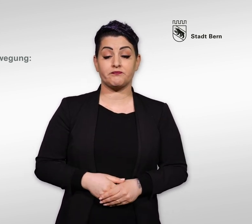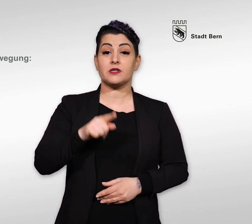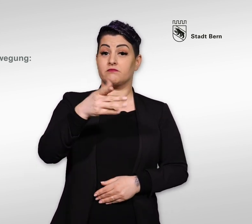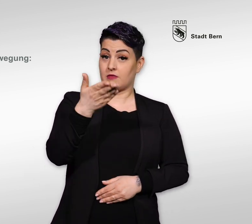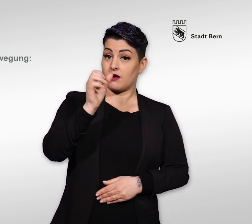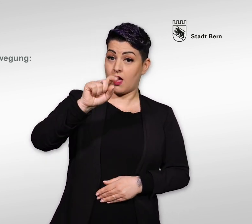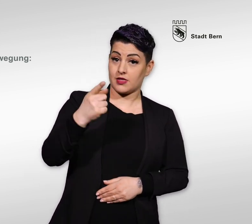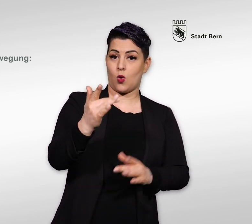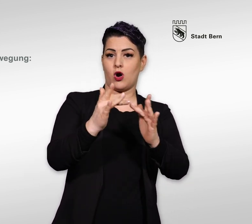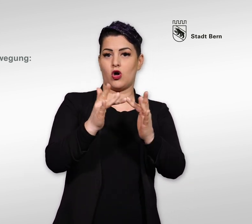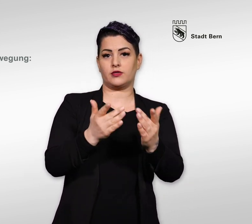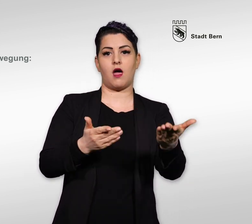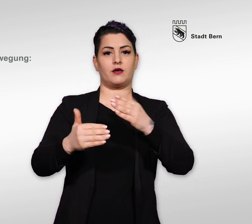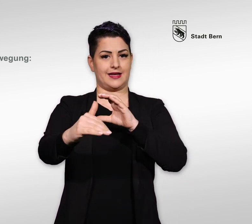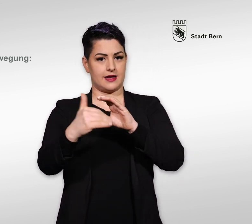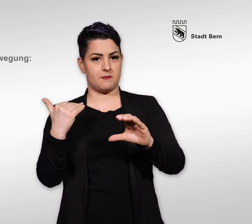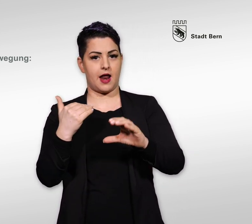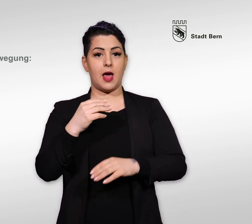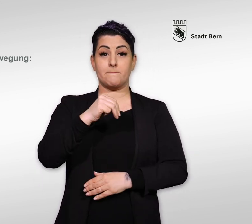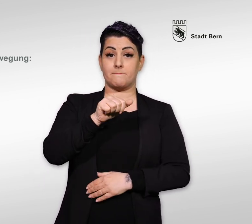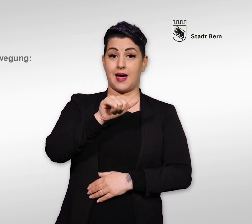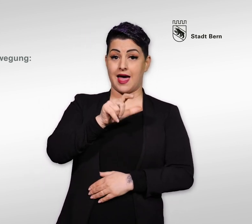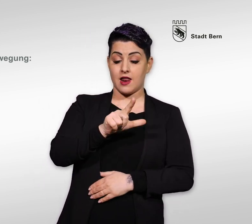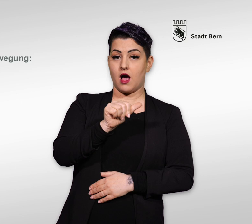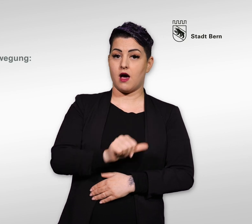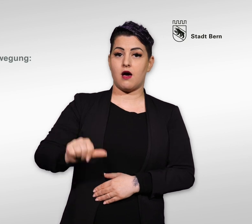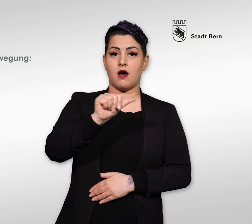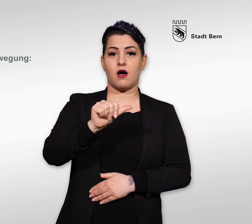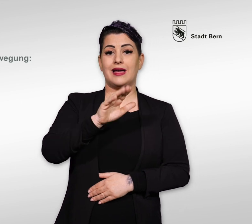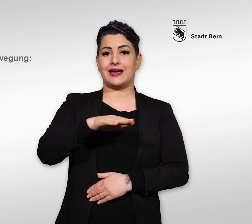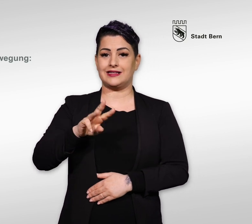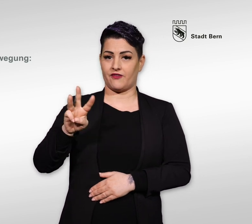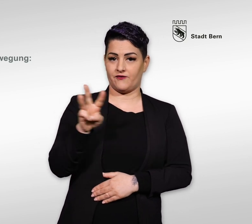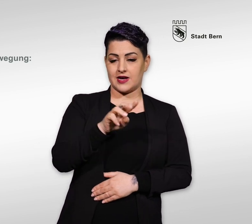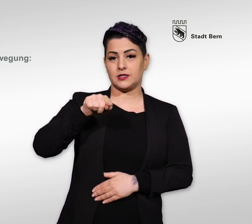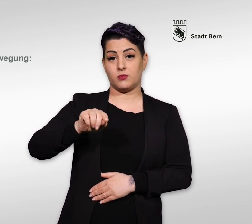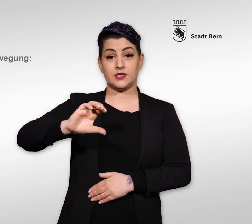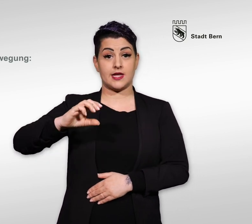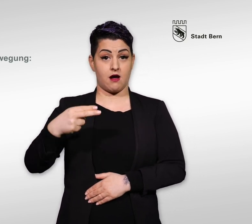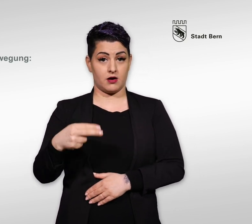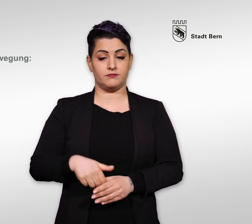Sie erreichen uns per E-Mail: mail@kidswest.ch.